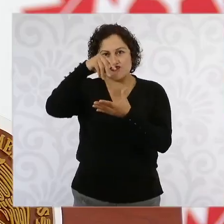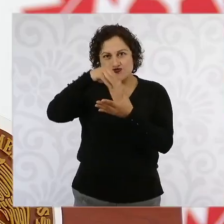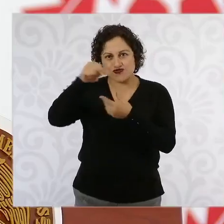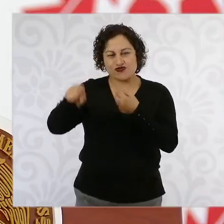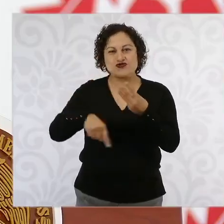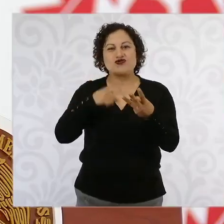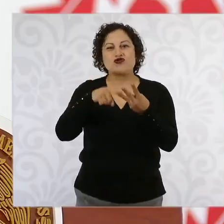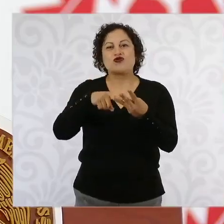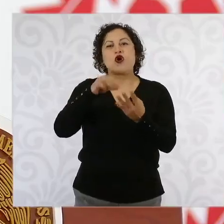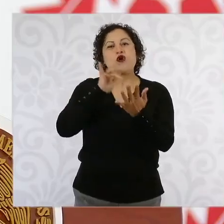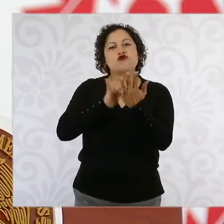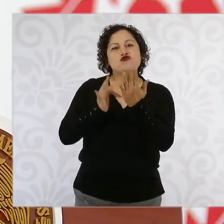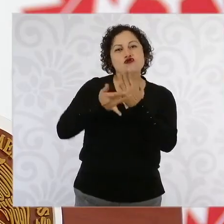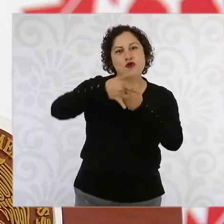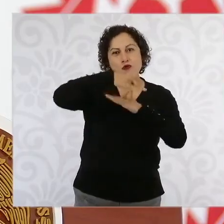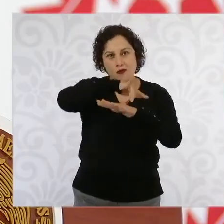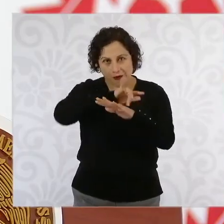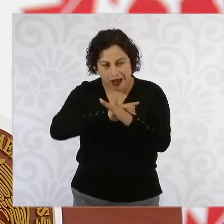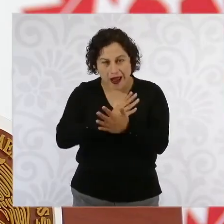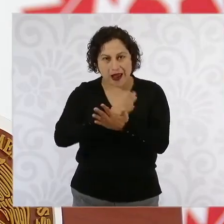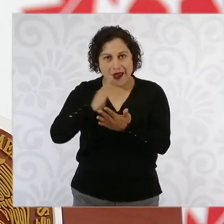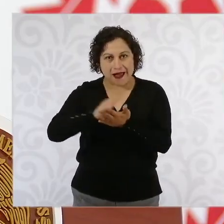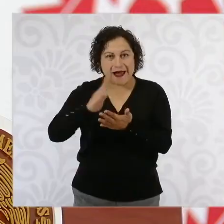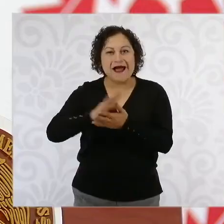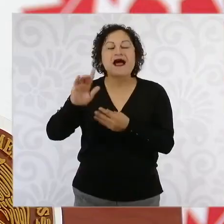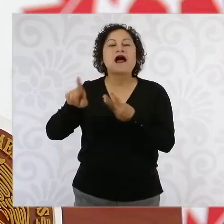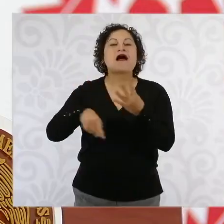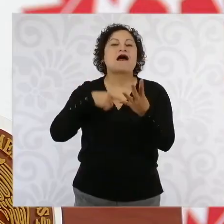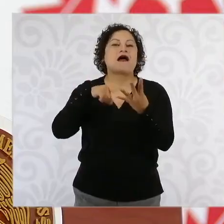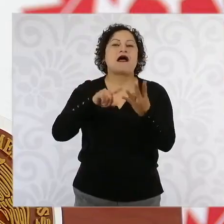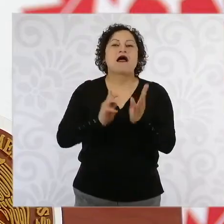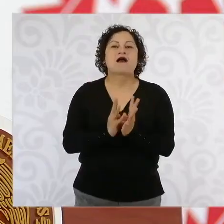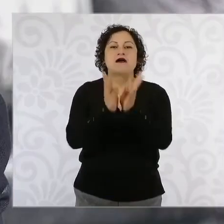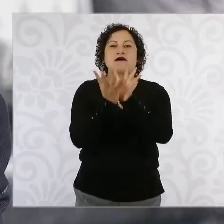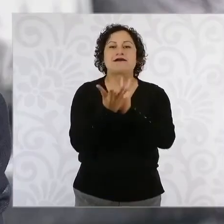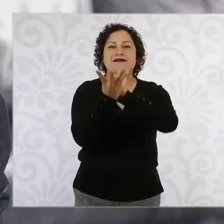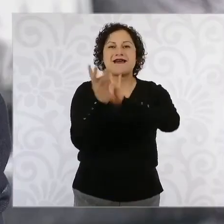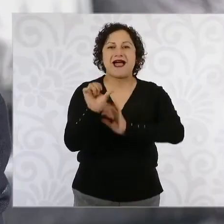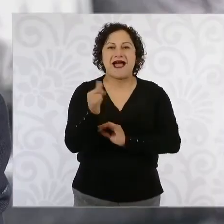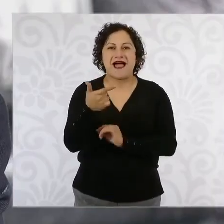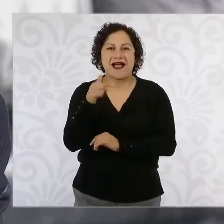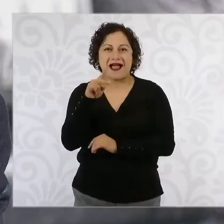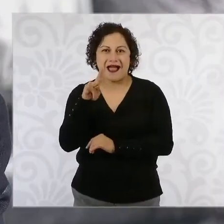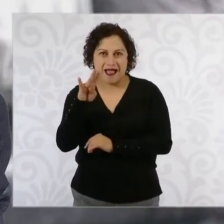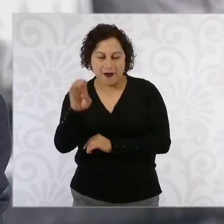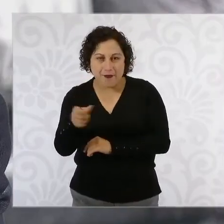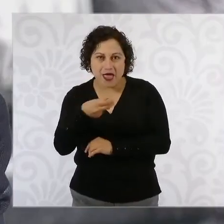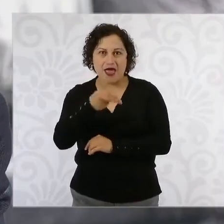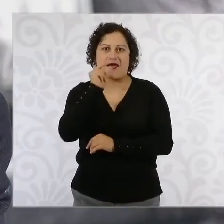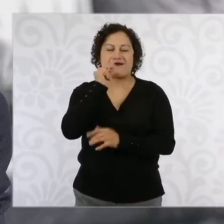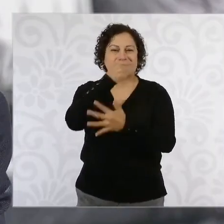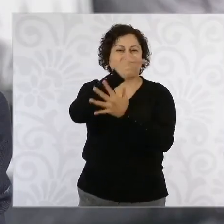y dependiendo de las situaciones climatológicas otras plantas que se integran a las milpas Como